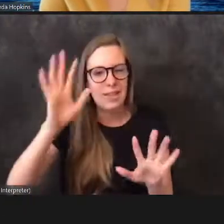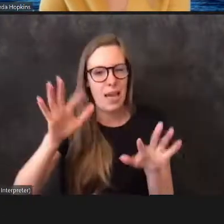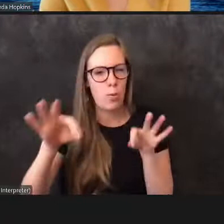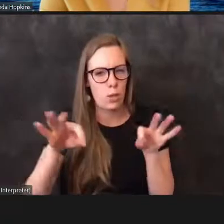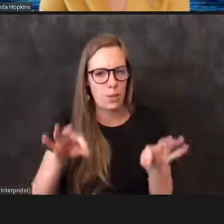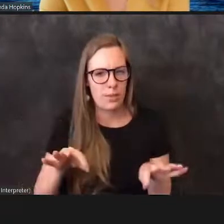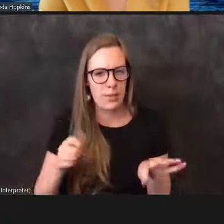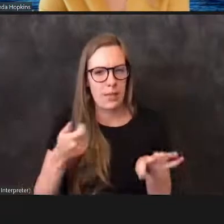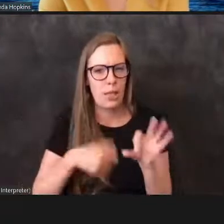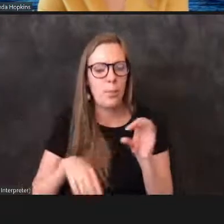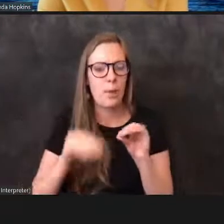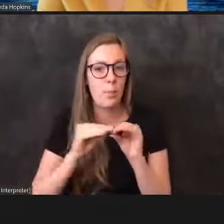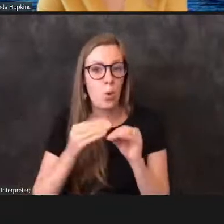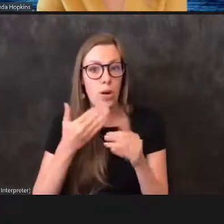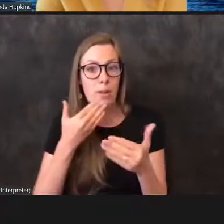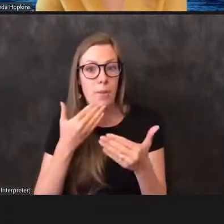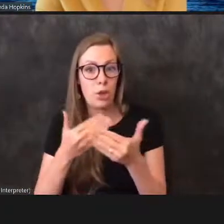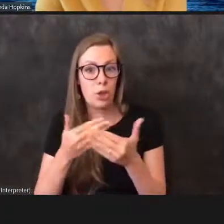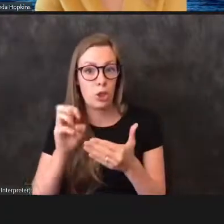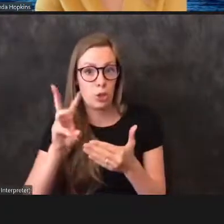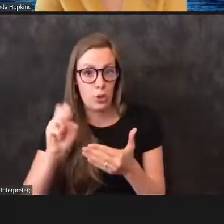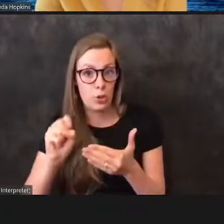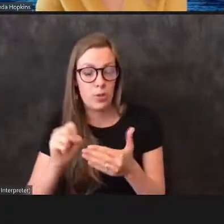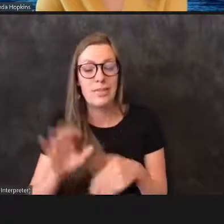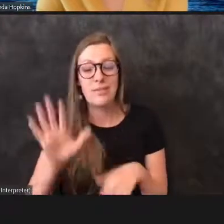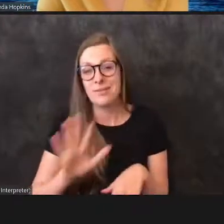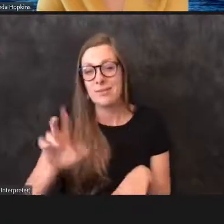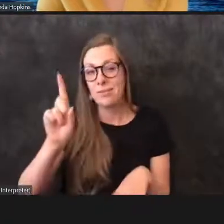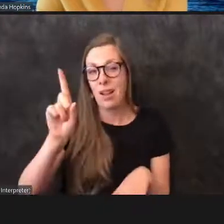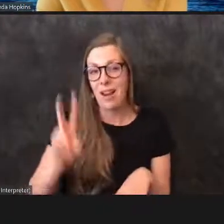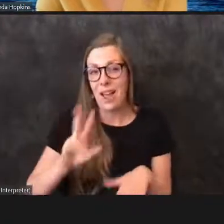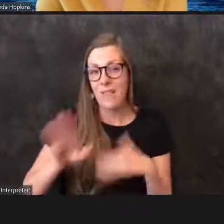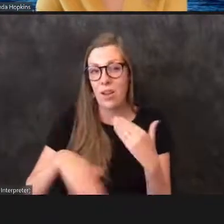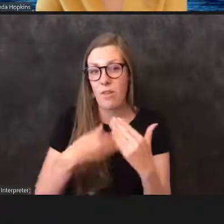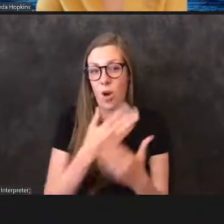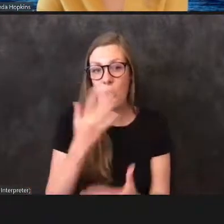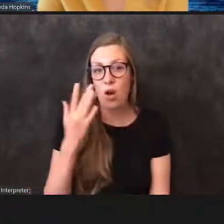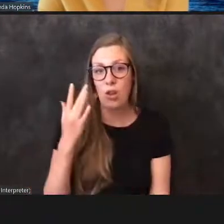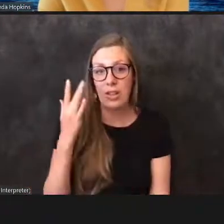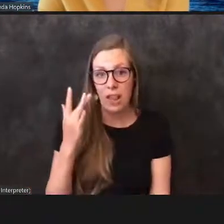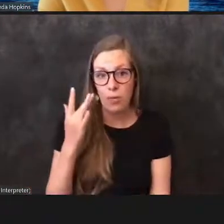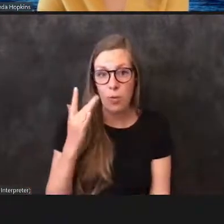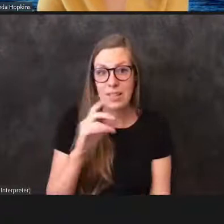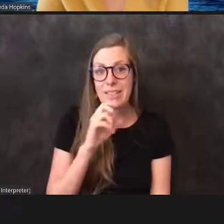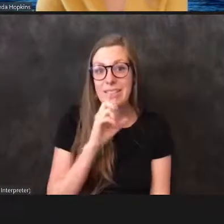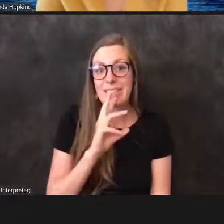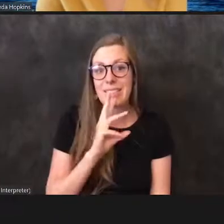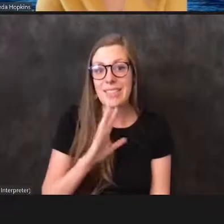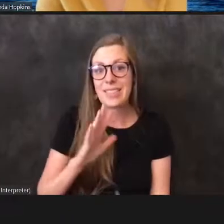Me gustaría hablar acerca de unas noticias adicionales. Buenas. La mitad de los CALFire Paul de 60 o